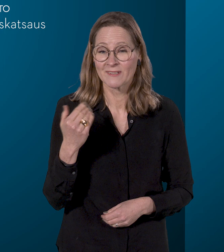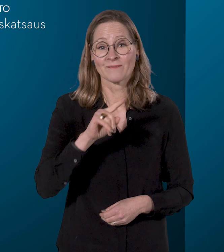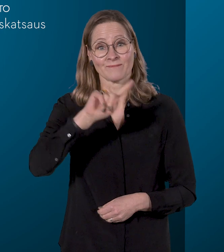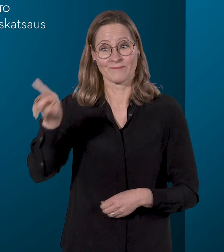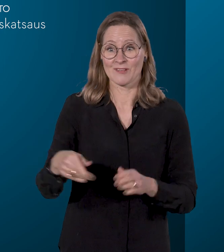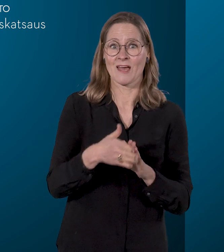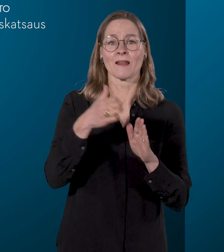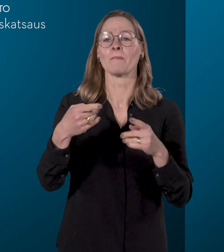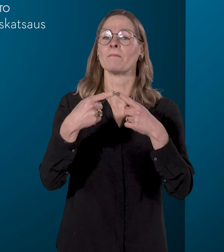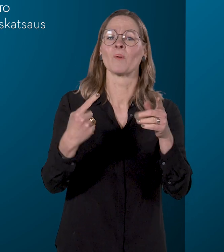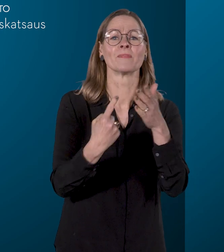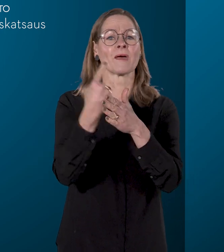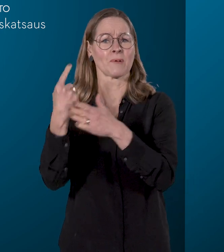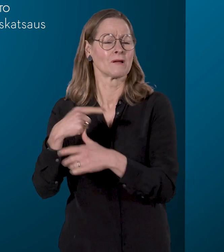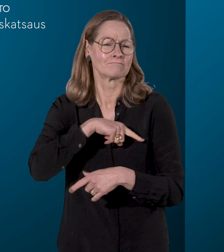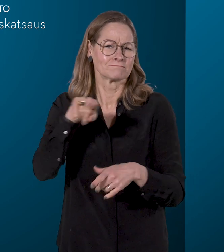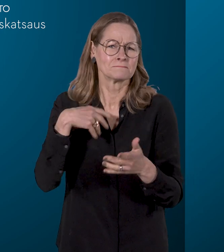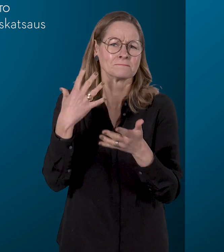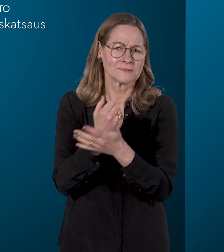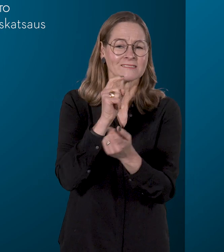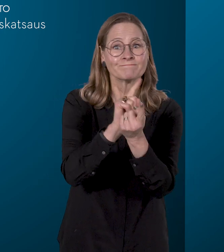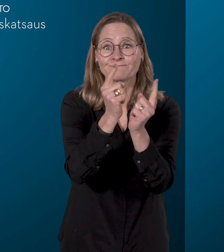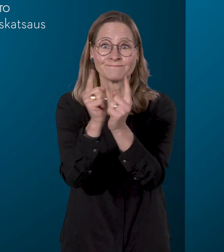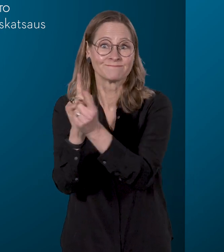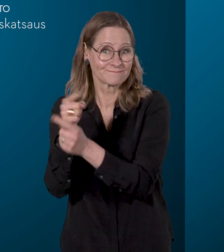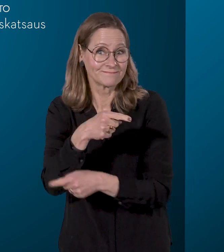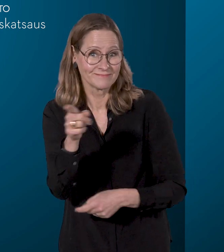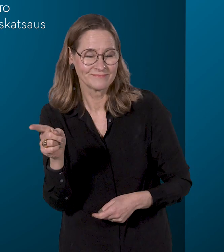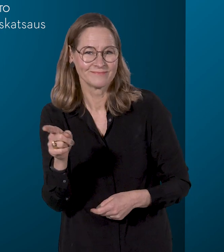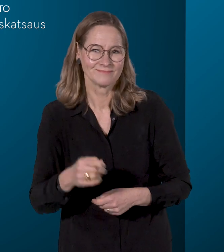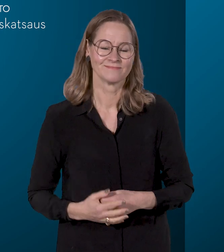ja että pääsemme tapaamaan teitä vuoden aikana muissa tapahtumissamme.